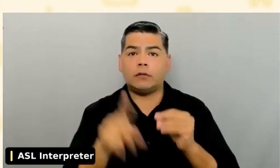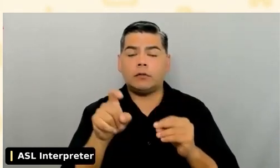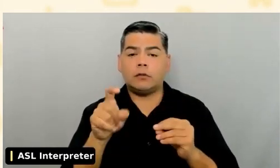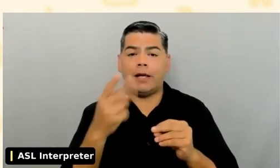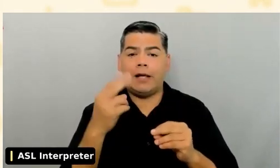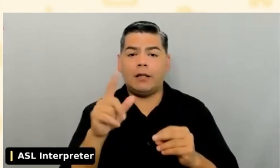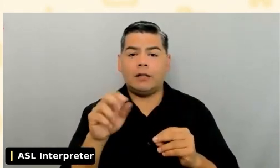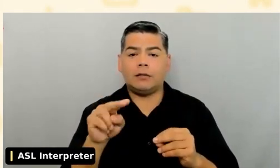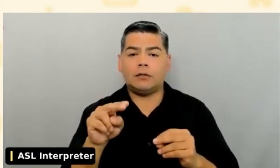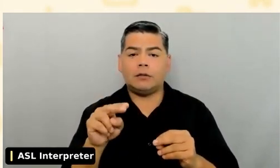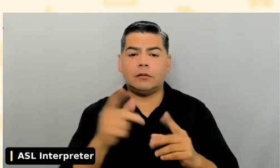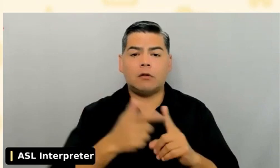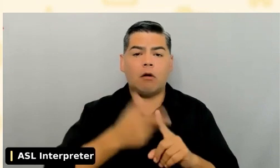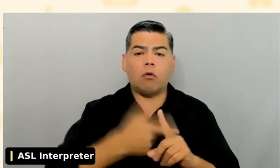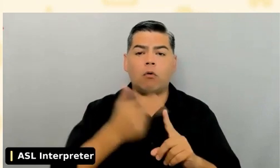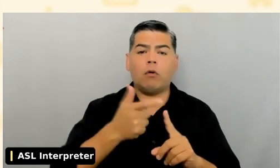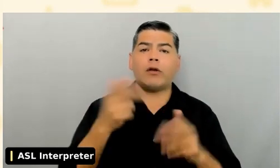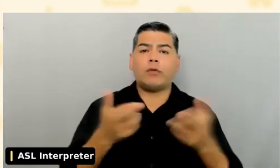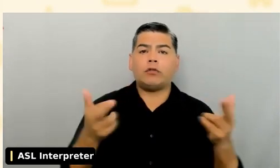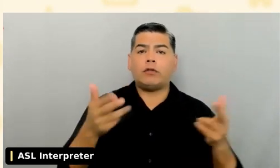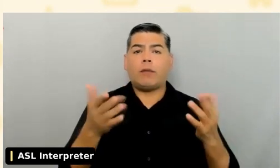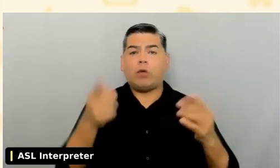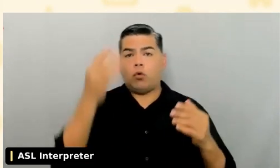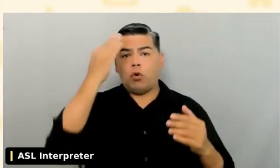¿Otros recursos a los que recurrirías?